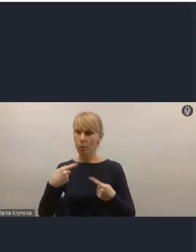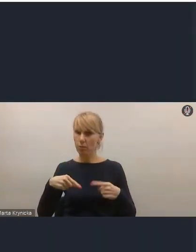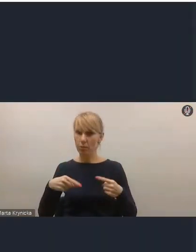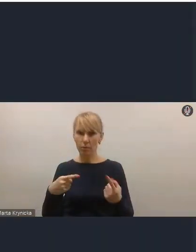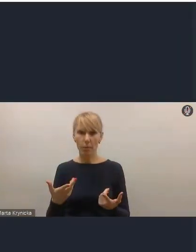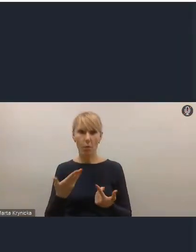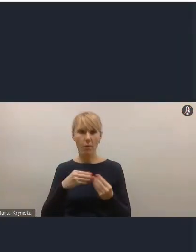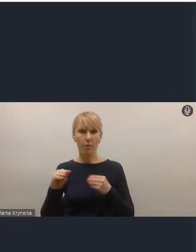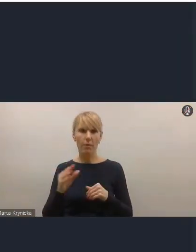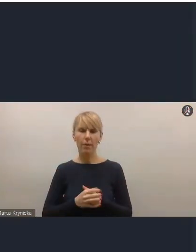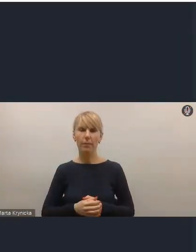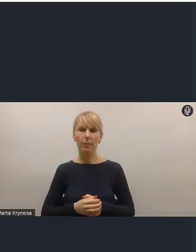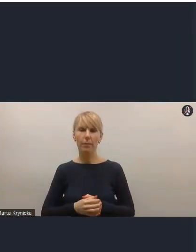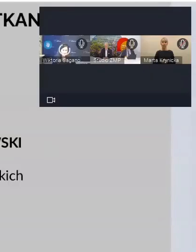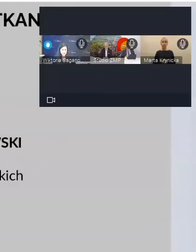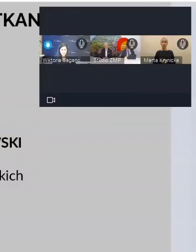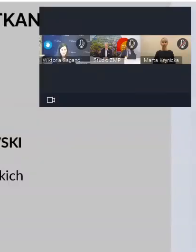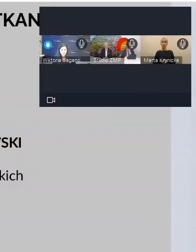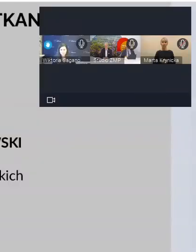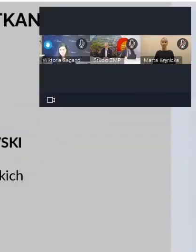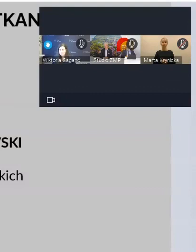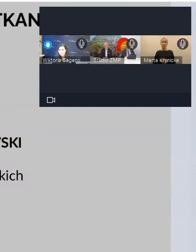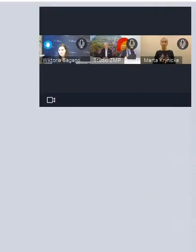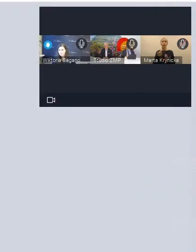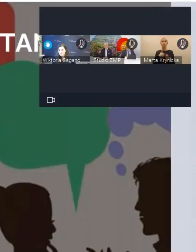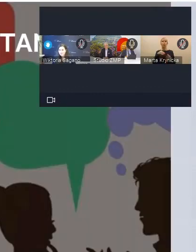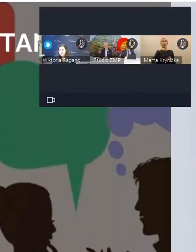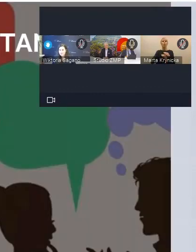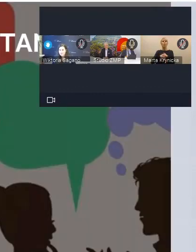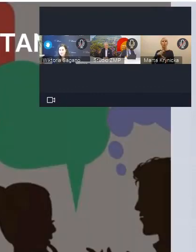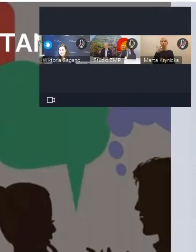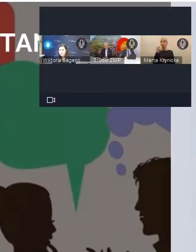W całym naszym spotkaniu uczestniczyło około 240 osób,